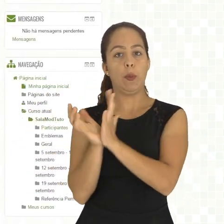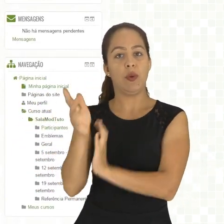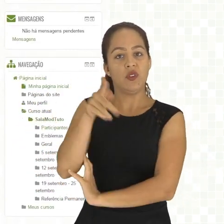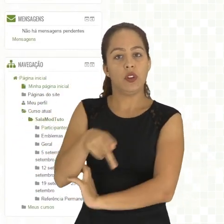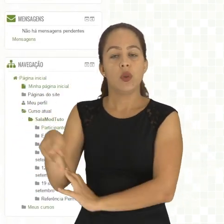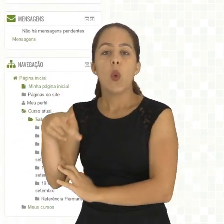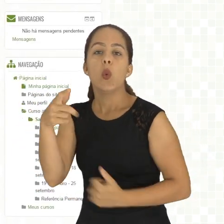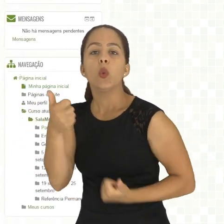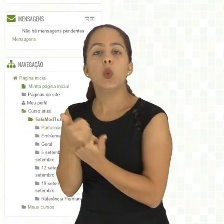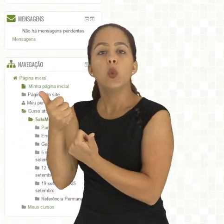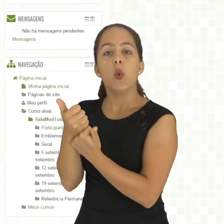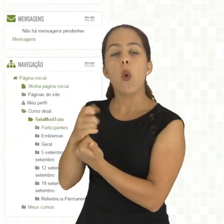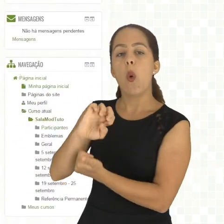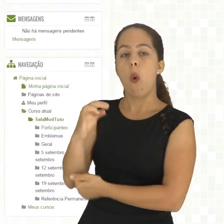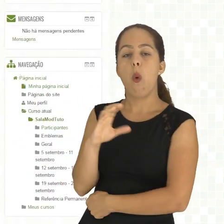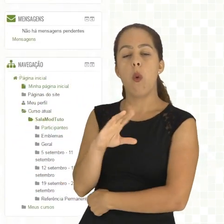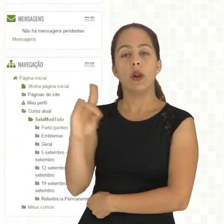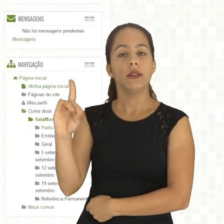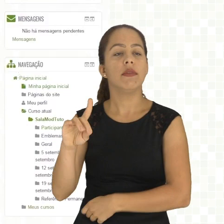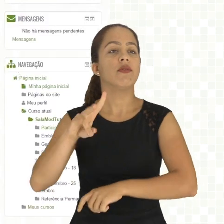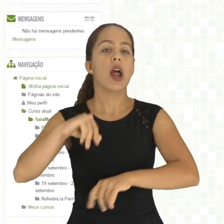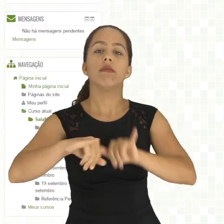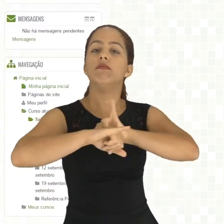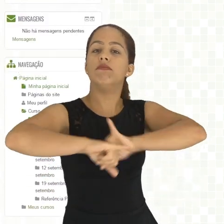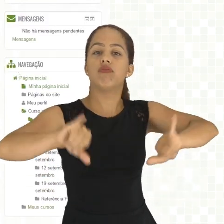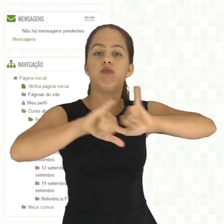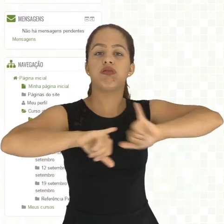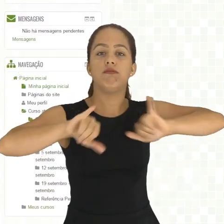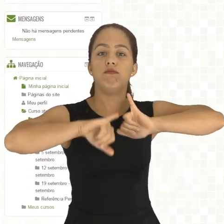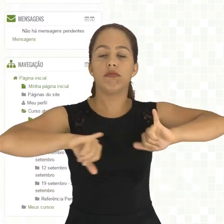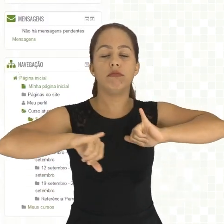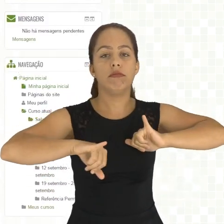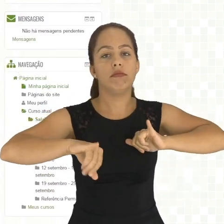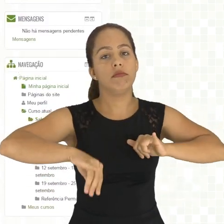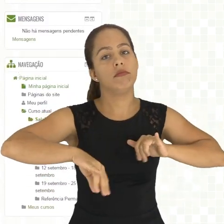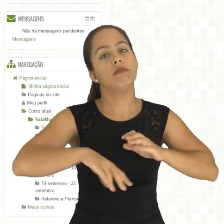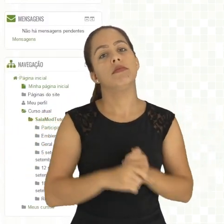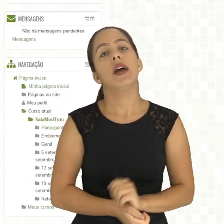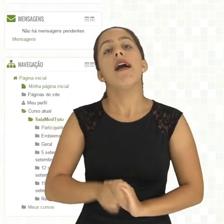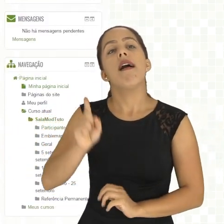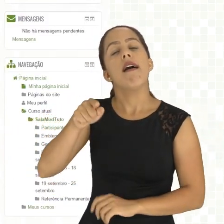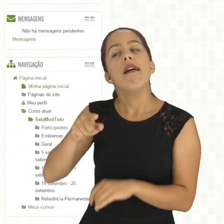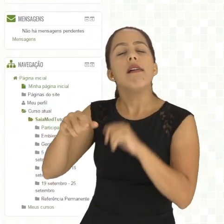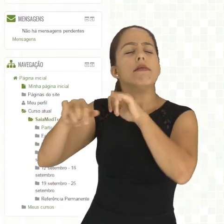(o professor, o tutor ou o coordenador)pode